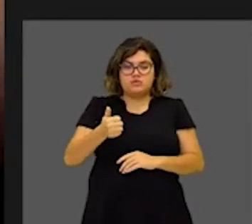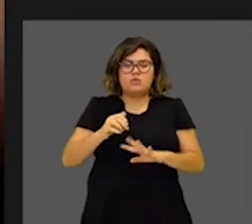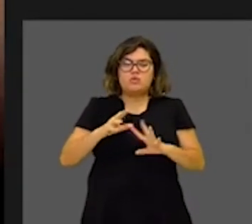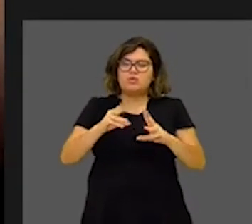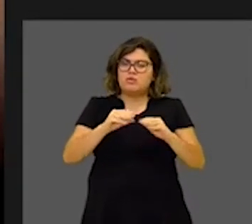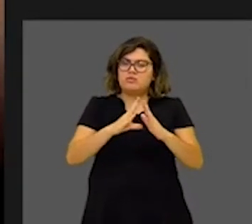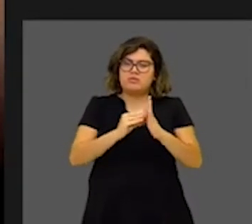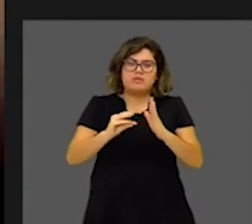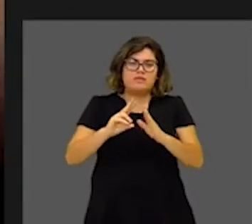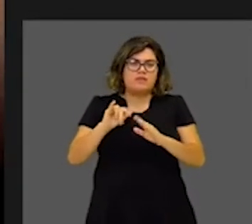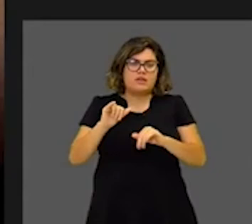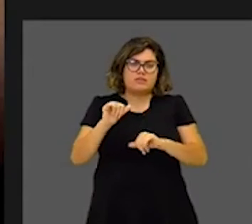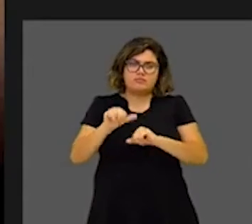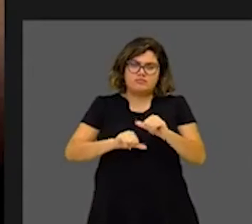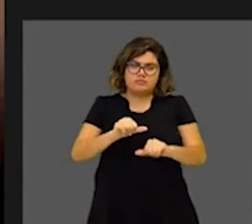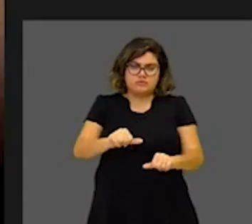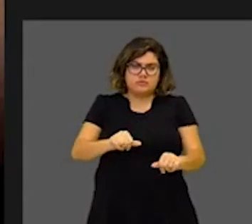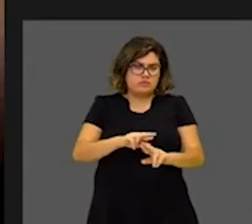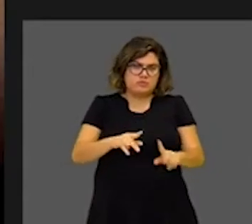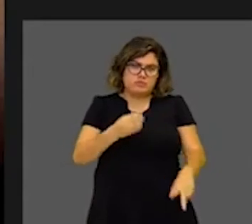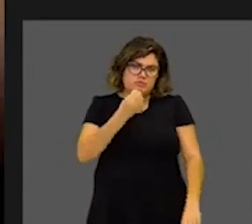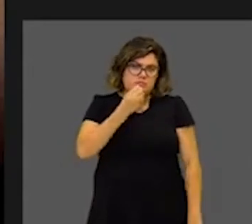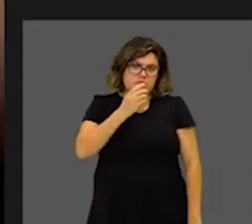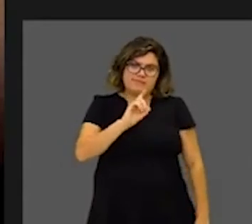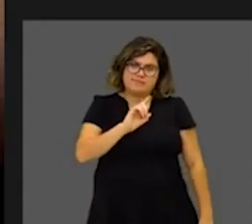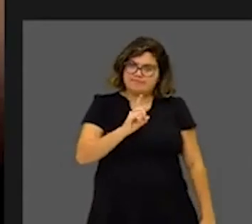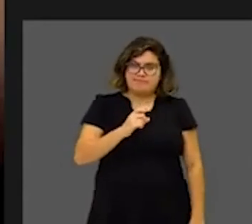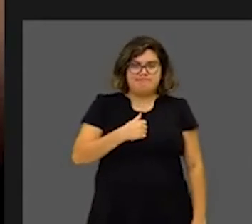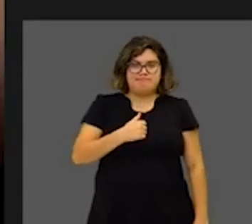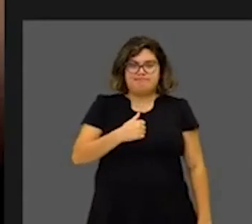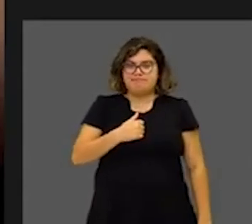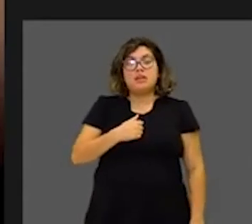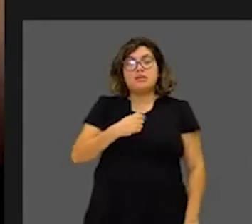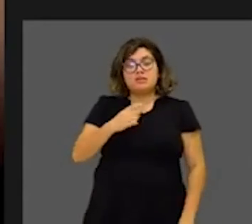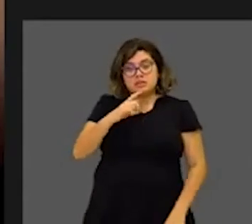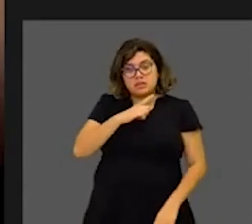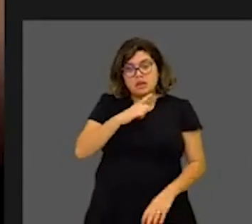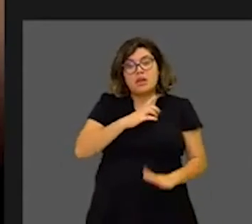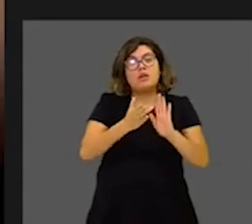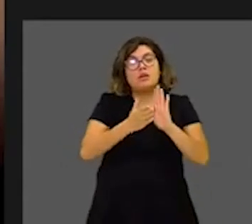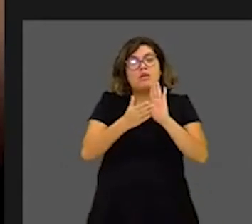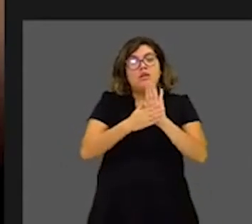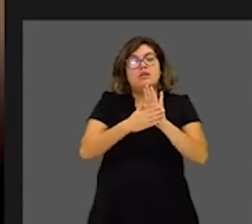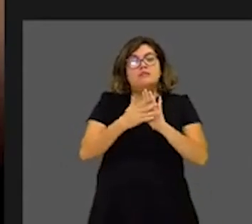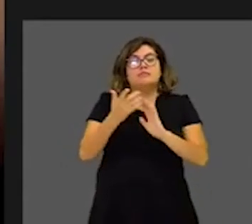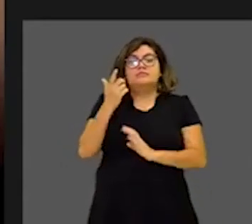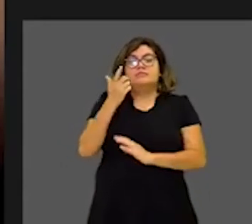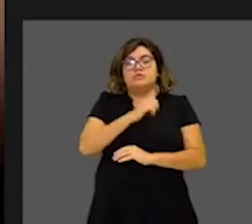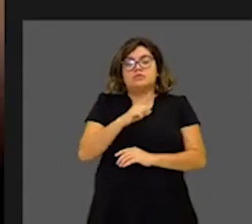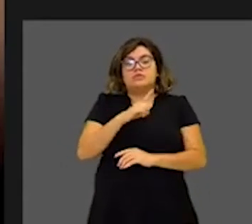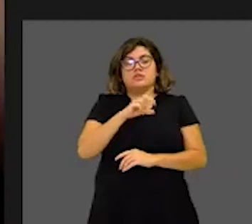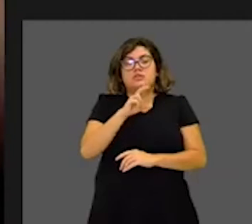e não é para o bom não é Ou seja tem uma proposta para usar uma ferramenta da Receita Federal para o